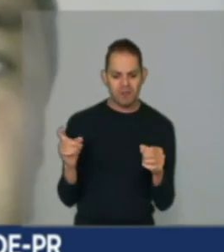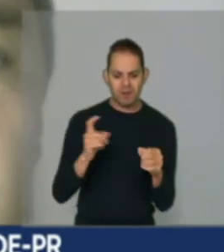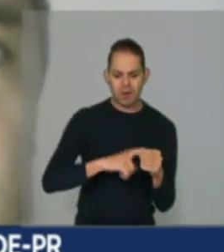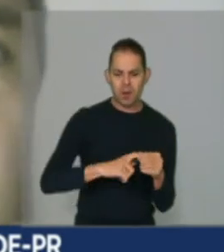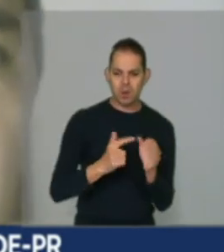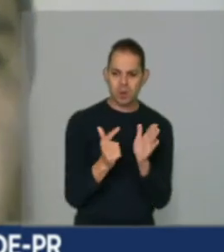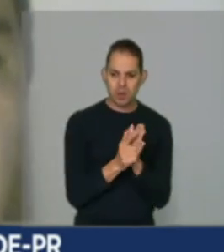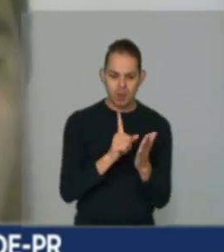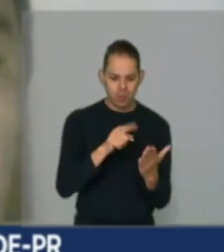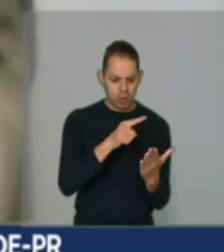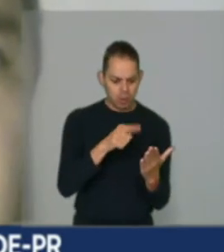VOLTA DO VOTO NO PAPEL? NÃO. SUBSTITUI A URNA ELETRÔNICA?